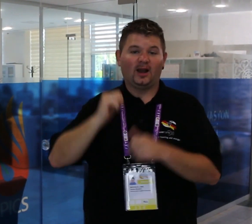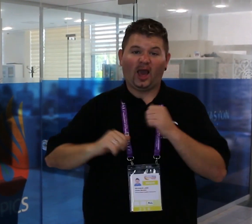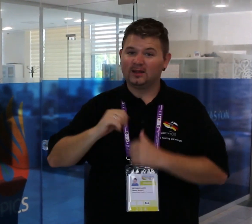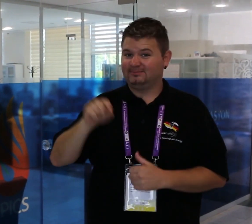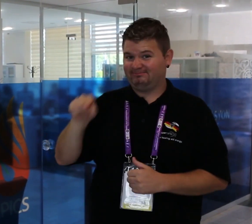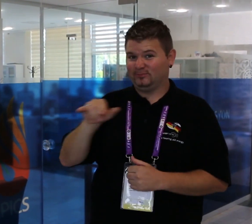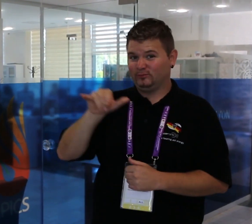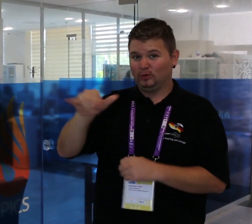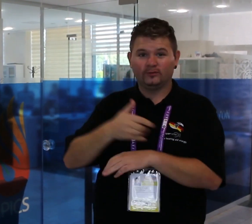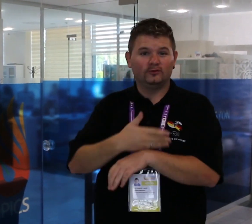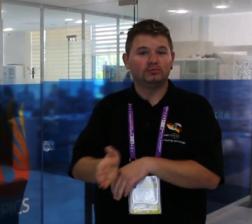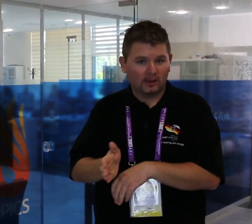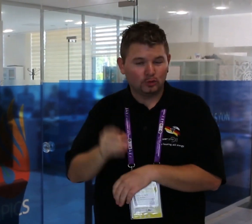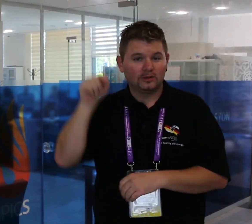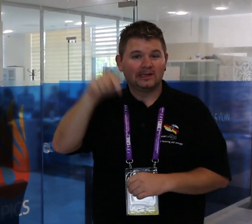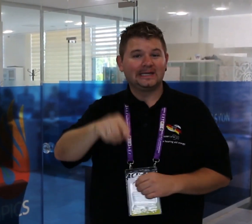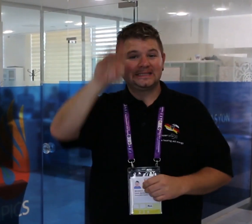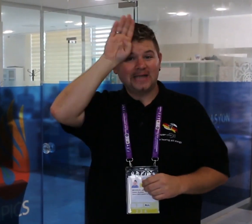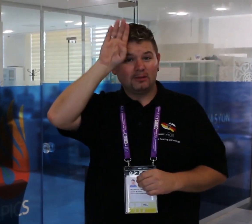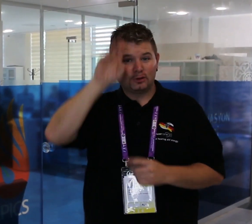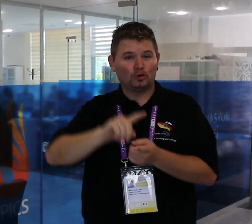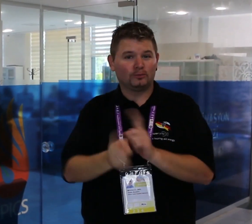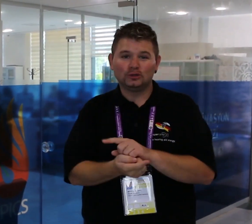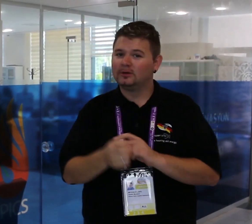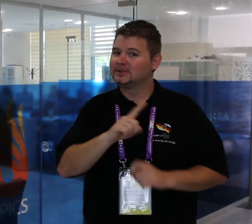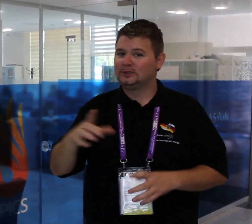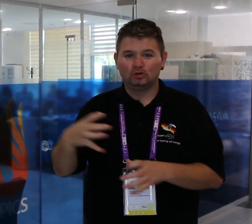Leider hatte bereits dieser Flug Verspätung, sodass wir unseren Anschlussflug in Istanbul verpasst haben.